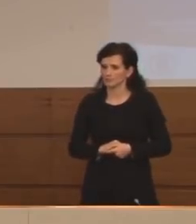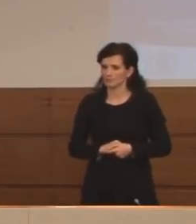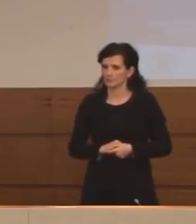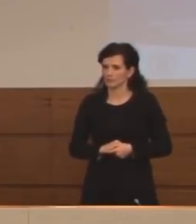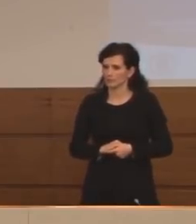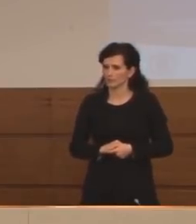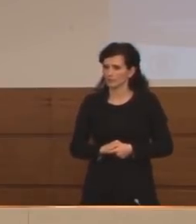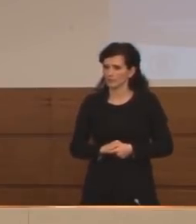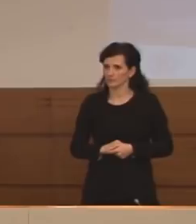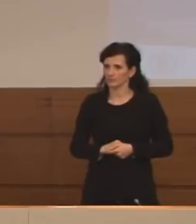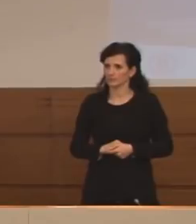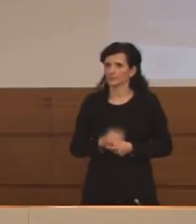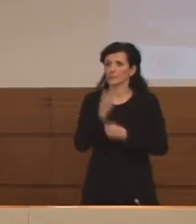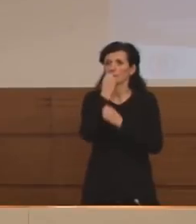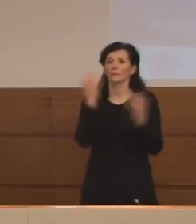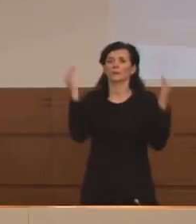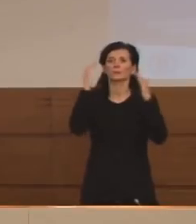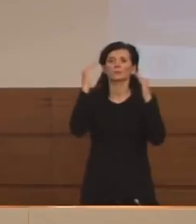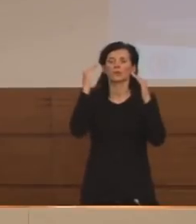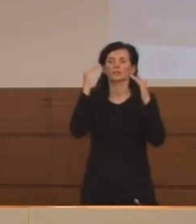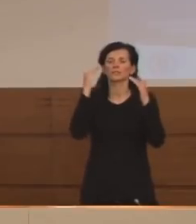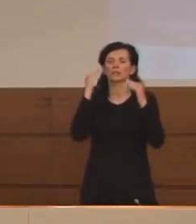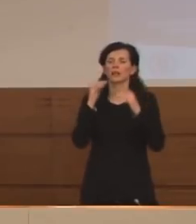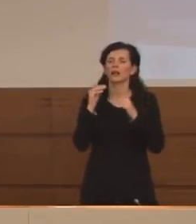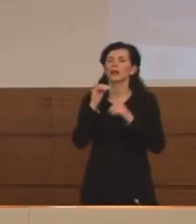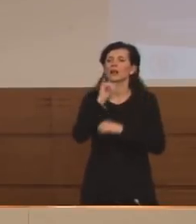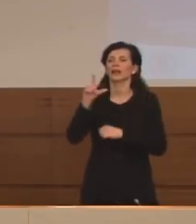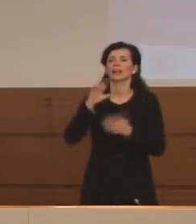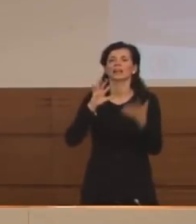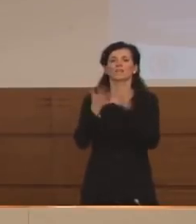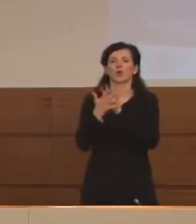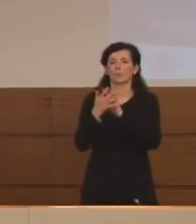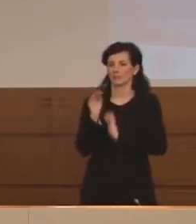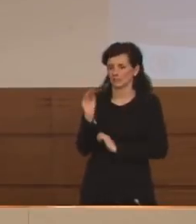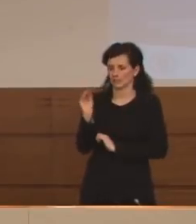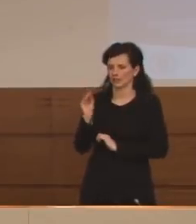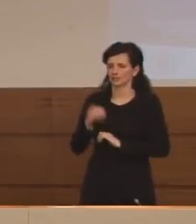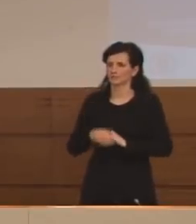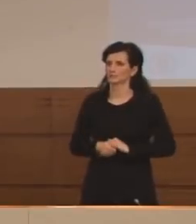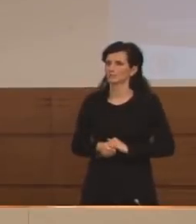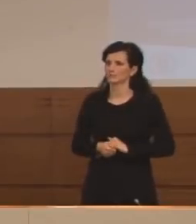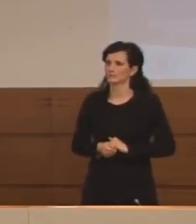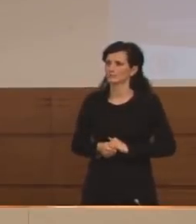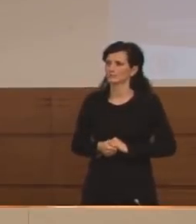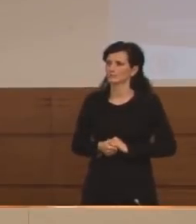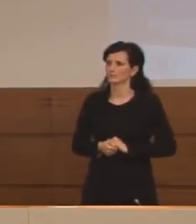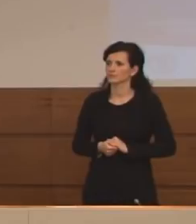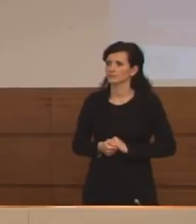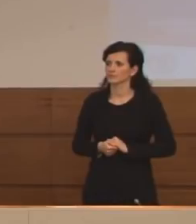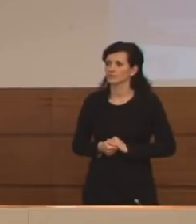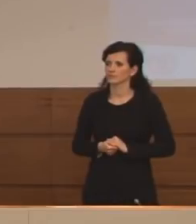Buonasera, Angelo Zaccone Teodosi per Il Riformista. Io torno sull'argomento, diciamo, del sommerso dell'epidemia,